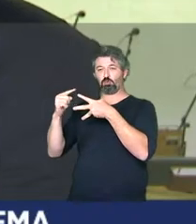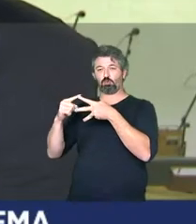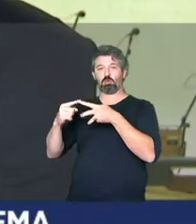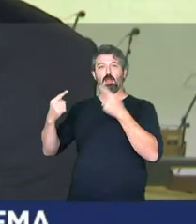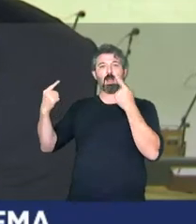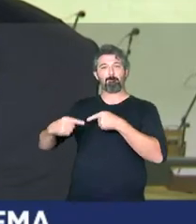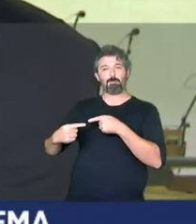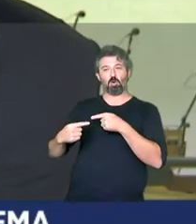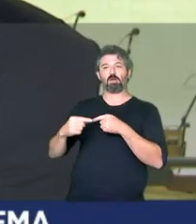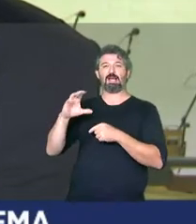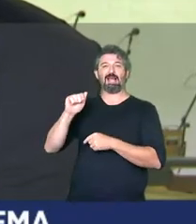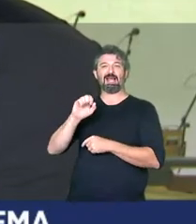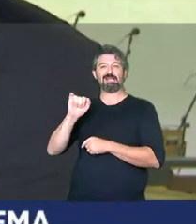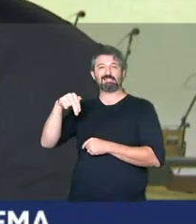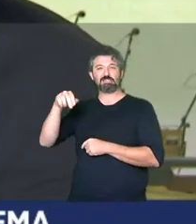LEGALIZA OS JOGOS NO BRASIL,